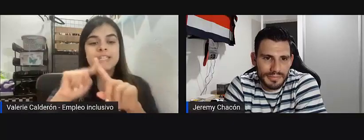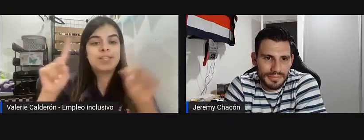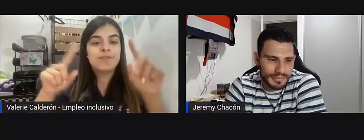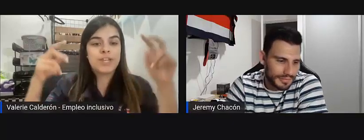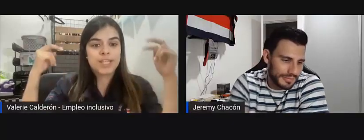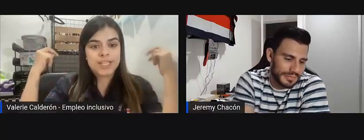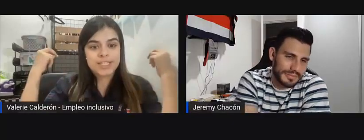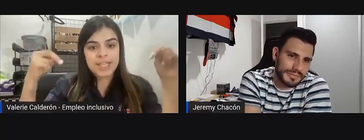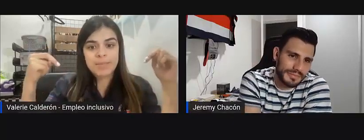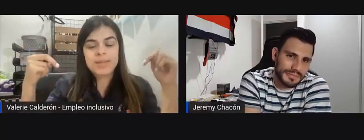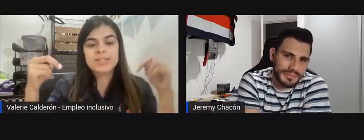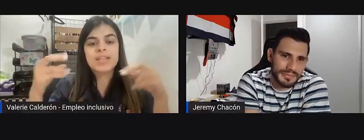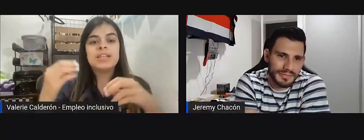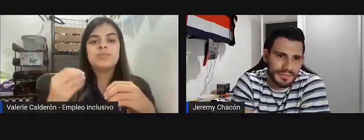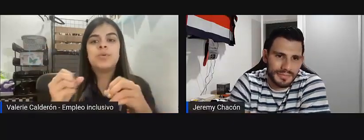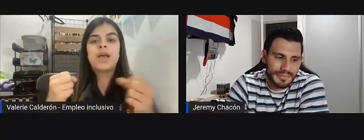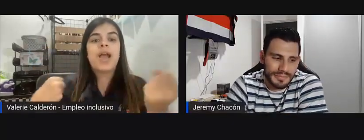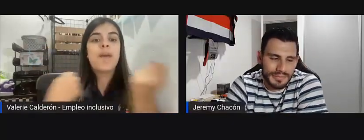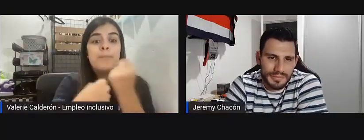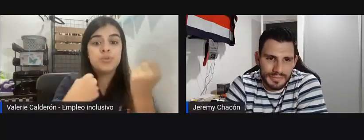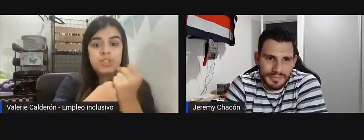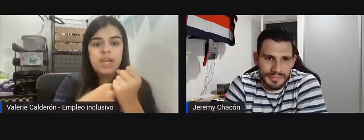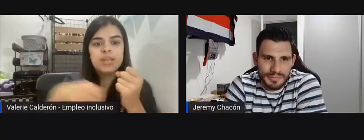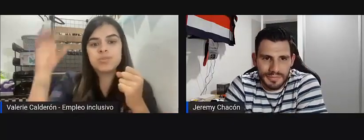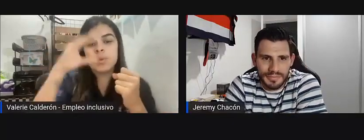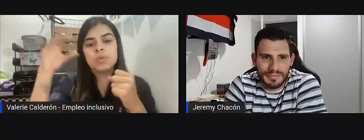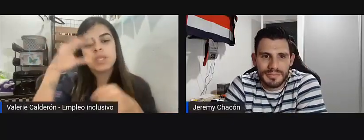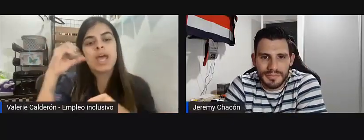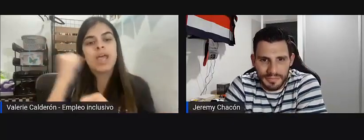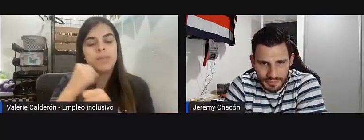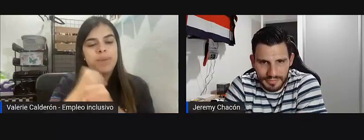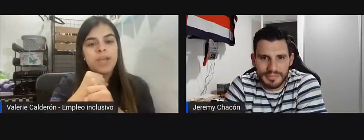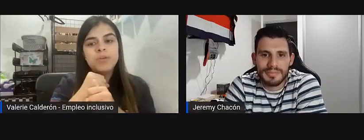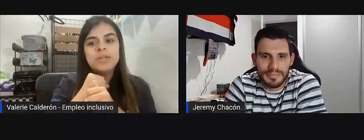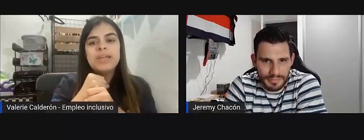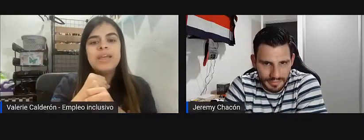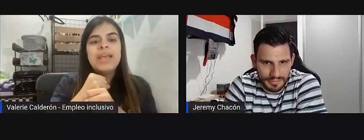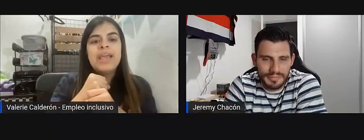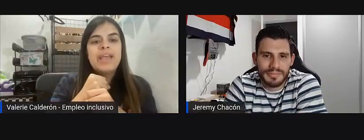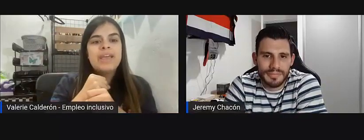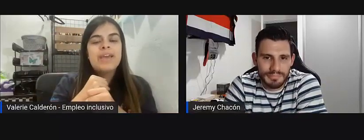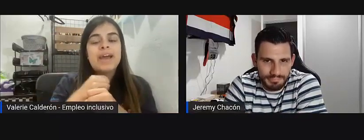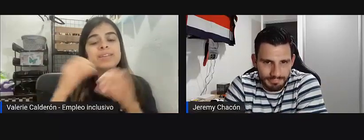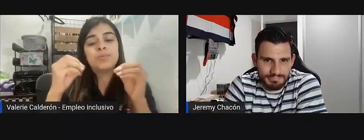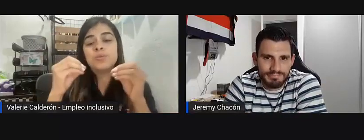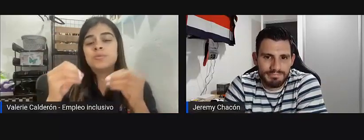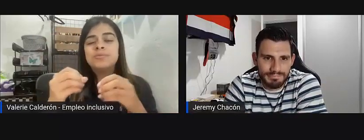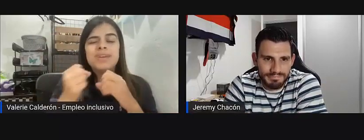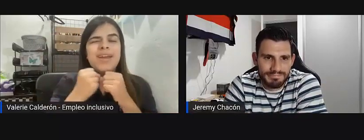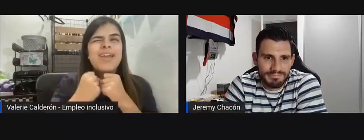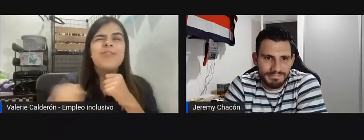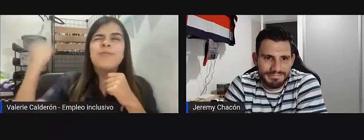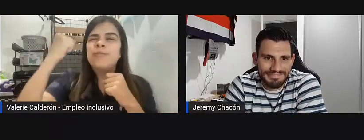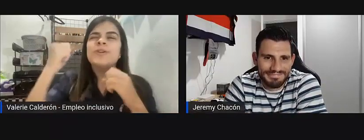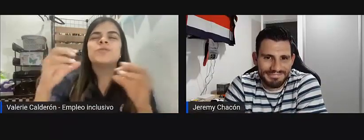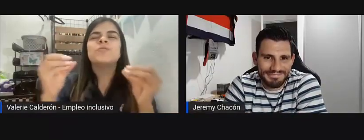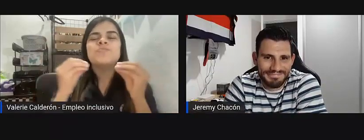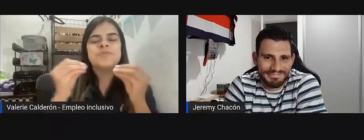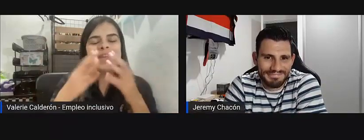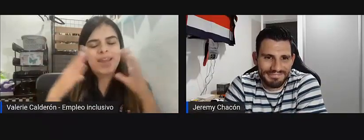en diferentes temas que les puedan apoyar en su Búsqueda de empleo hacemos un esfuerzo muy grande